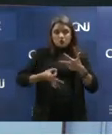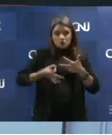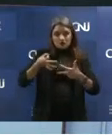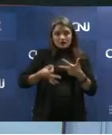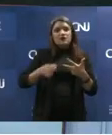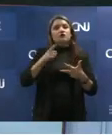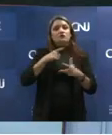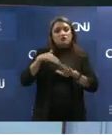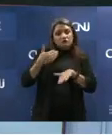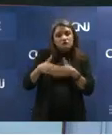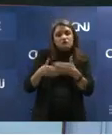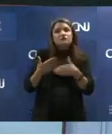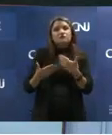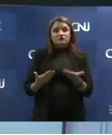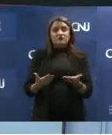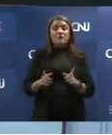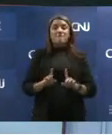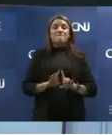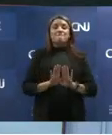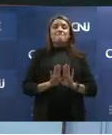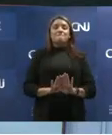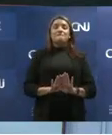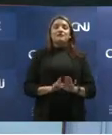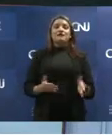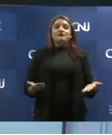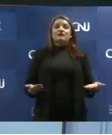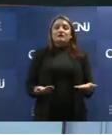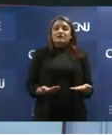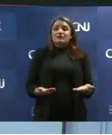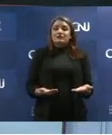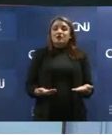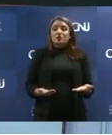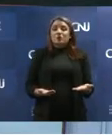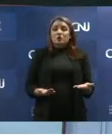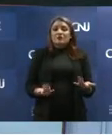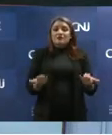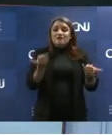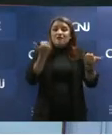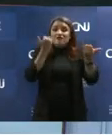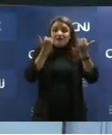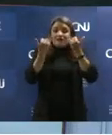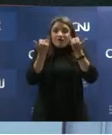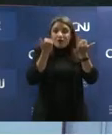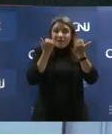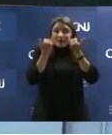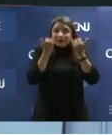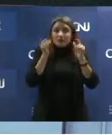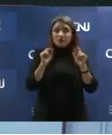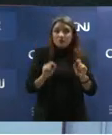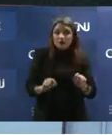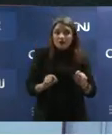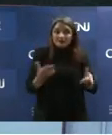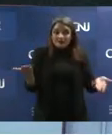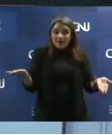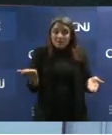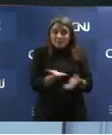Mas aqui, no caso, a informação de que o feito ficou paralisado em cartório